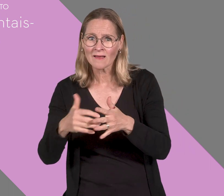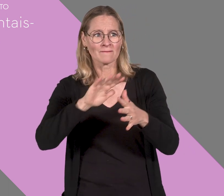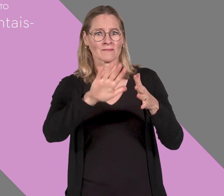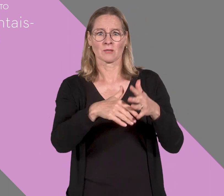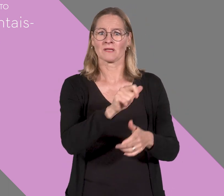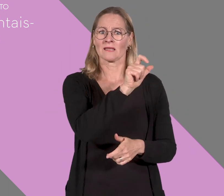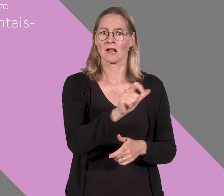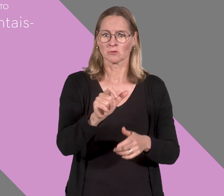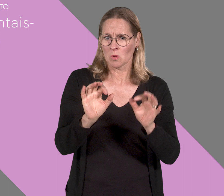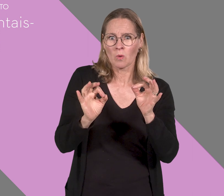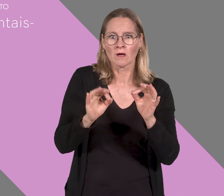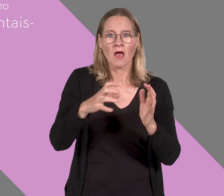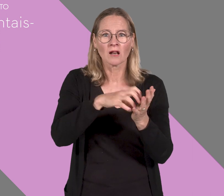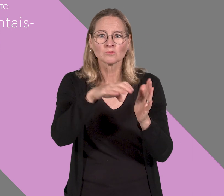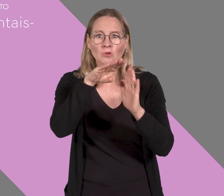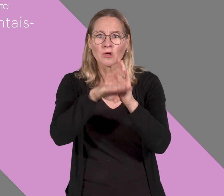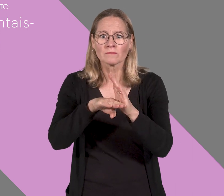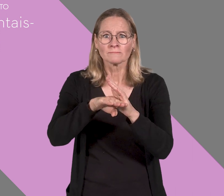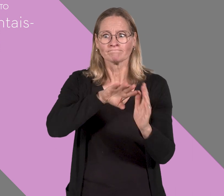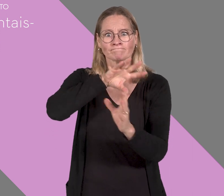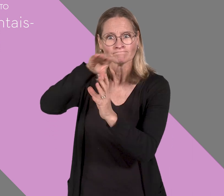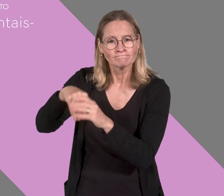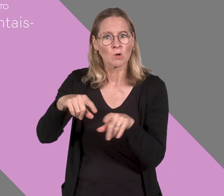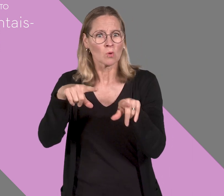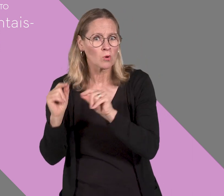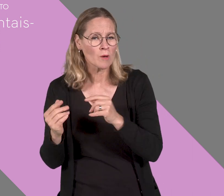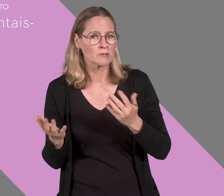ja viittomakieliset tullaan huomioimaan hallitusohjelmassa.